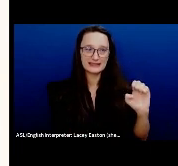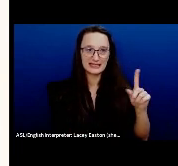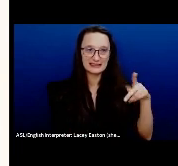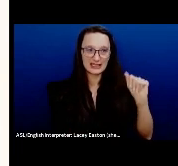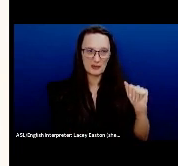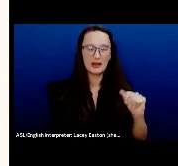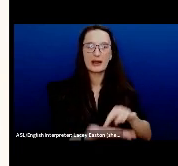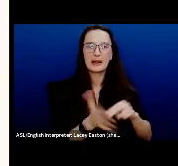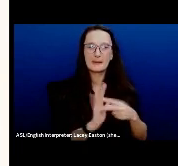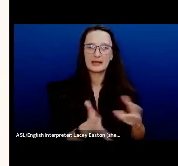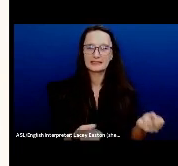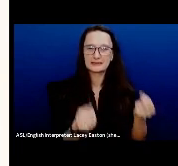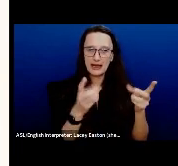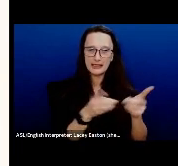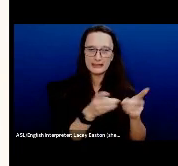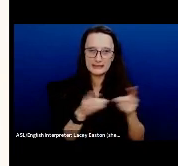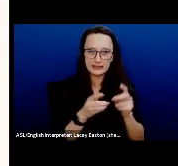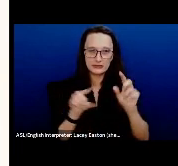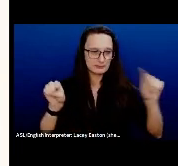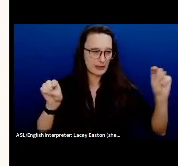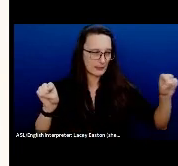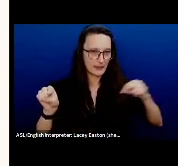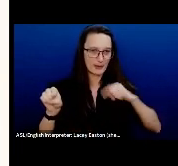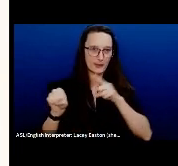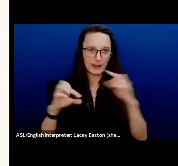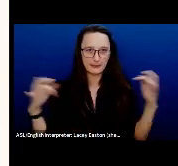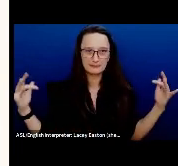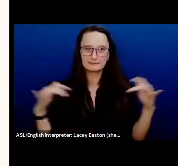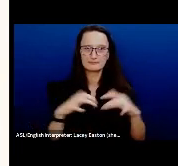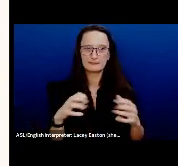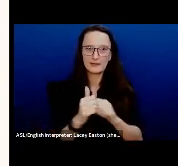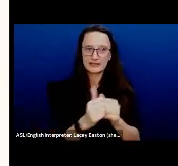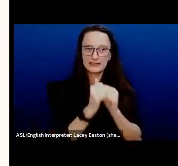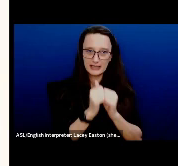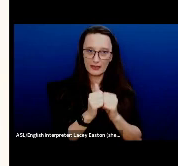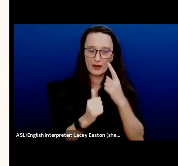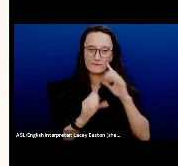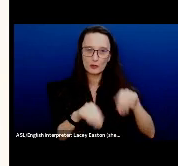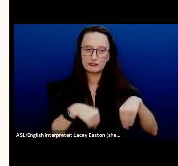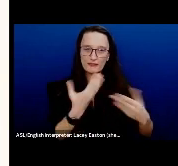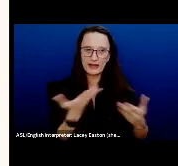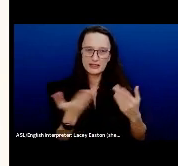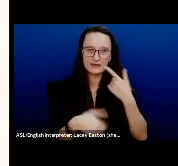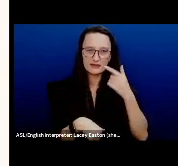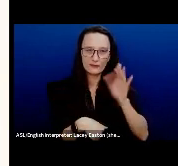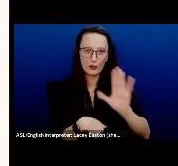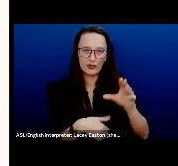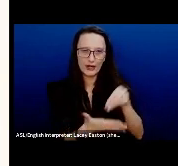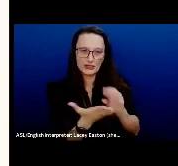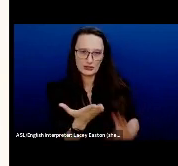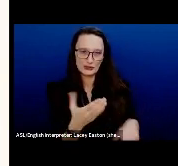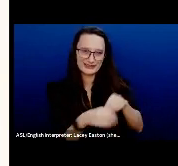todos los estudiantes dentro de su región geográfica. Tenemos 40 SELPA de distrito único y el resto